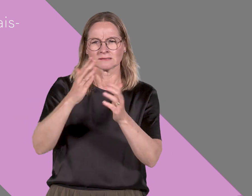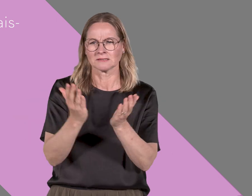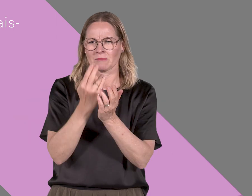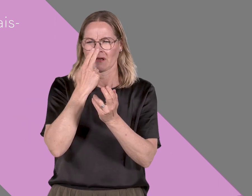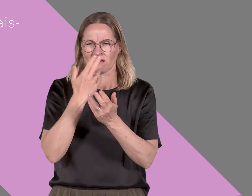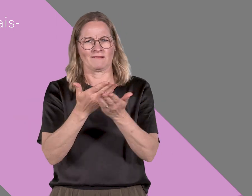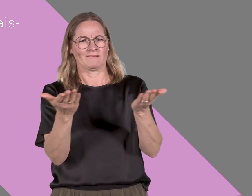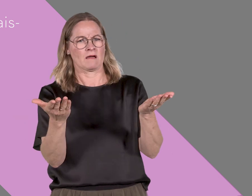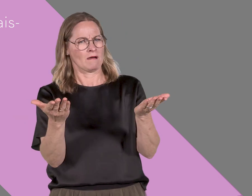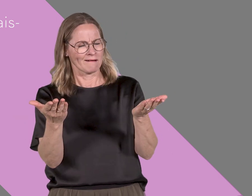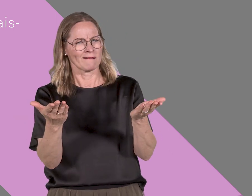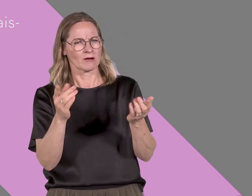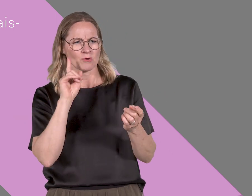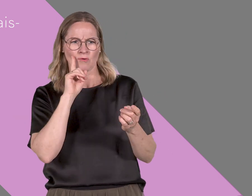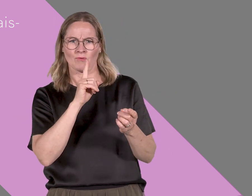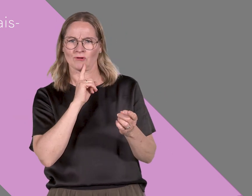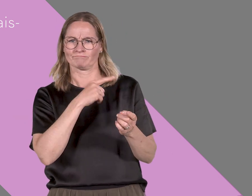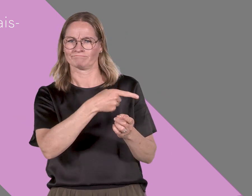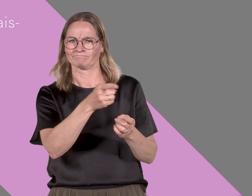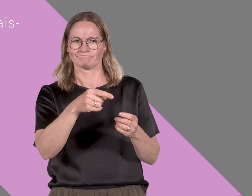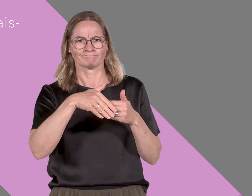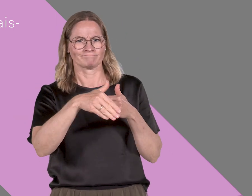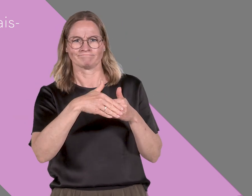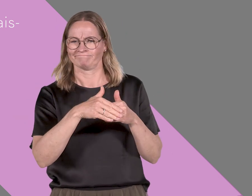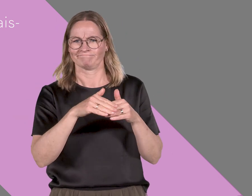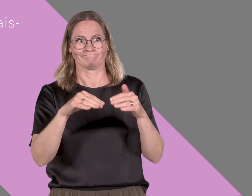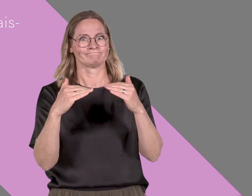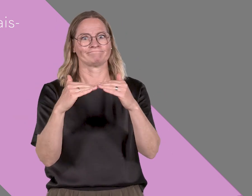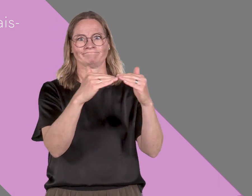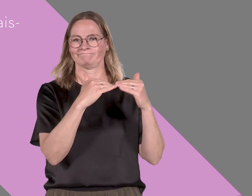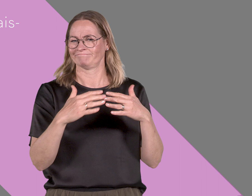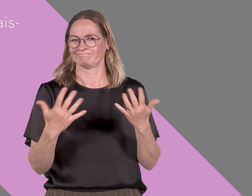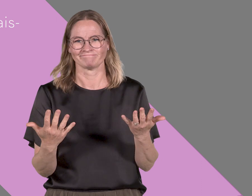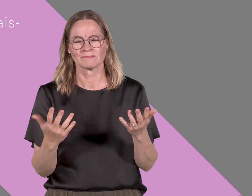joka avaa samalla näkymän kuurojen epätasa-arvoiseen kohteluun -